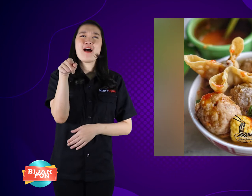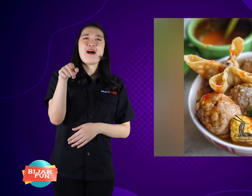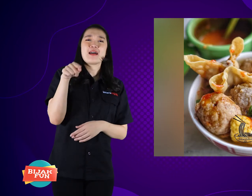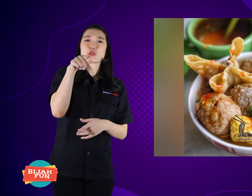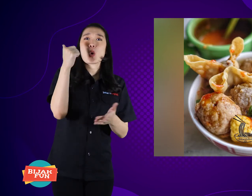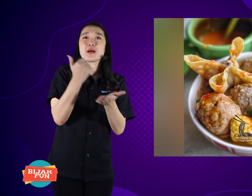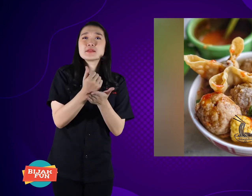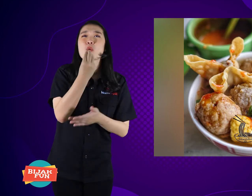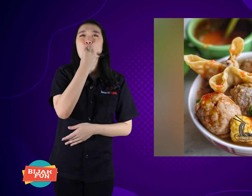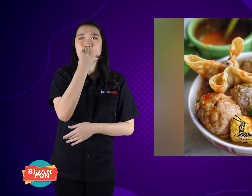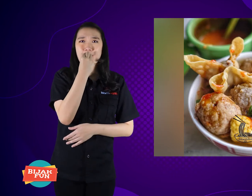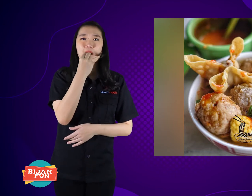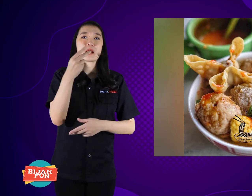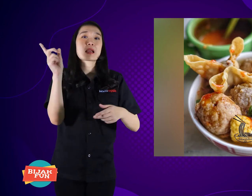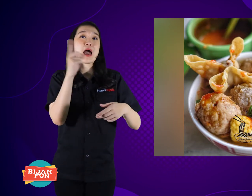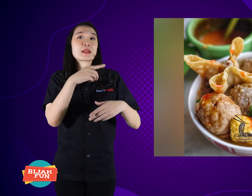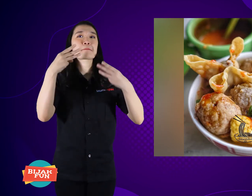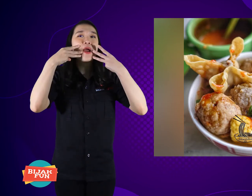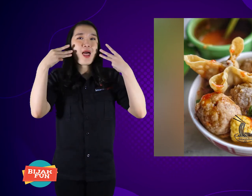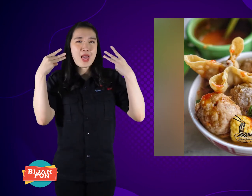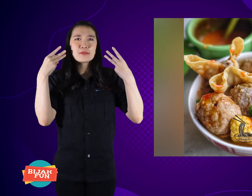Bakso ini kuliner asli dari Malang!